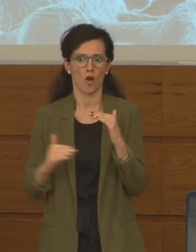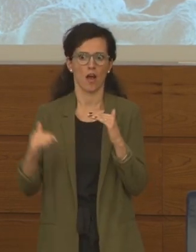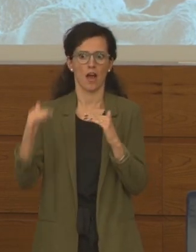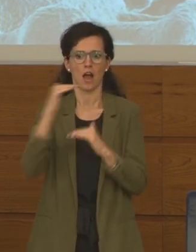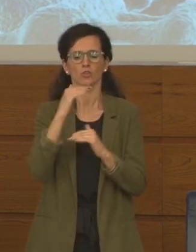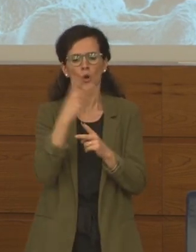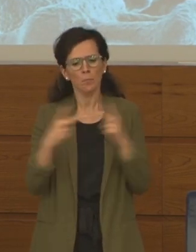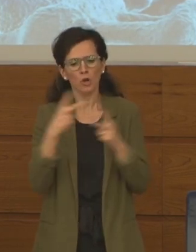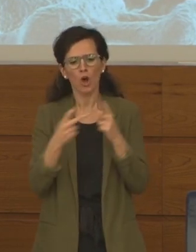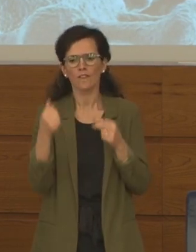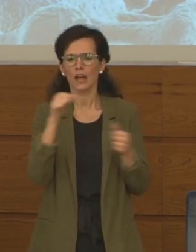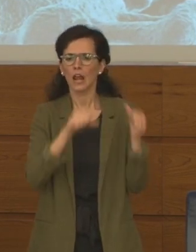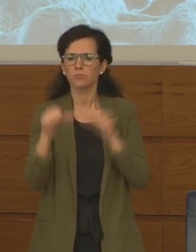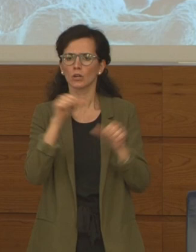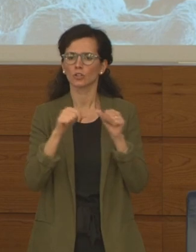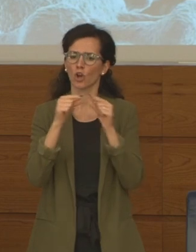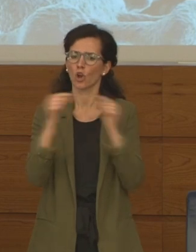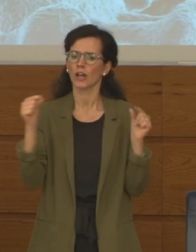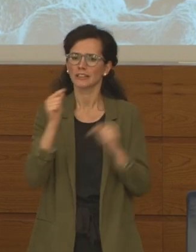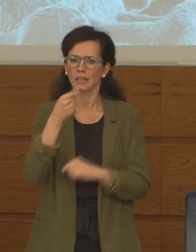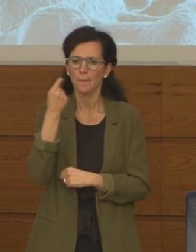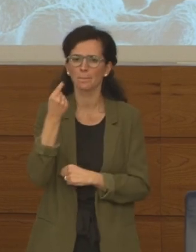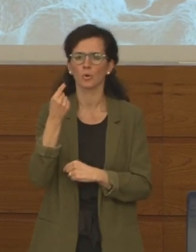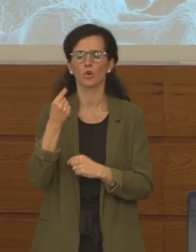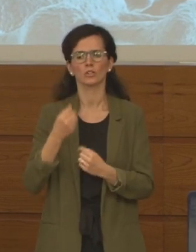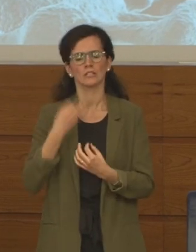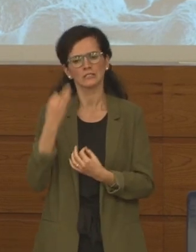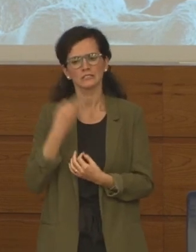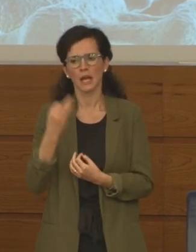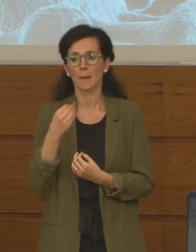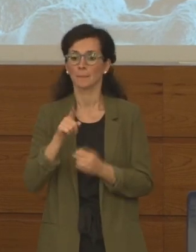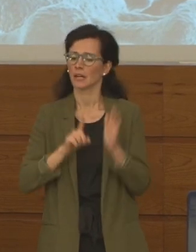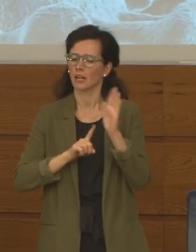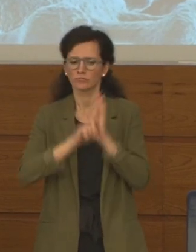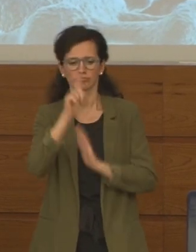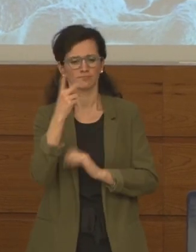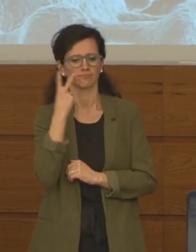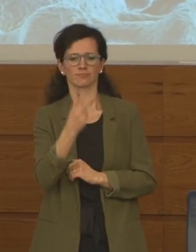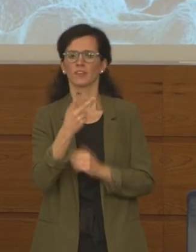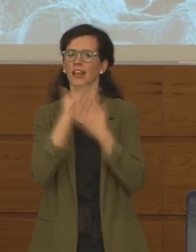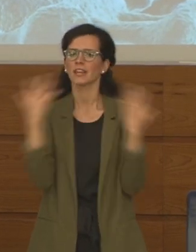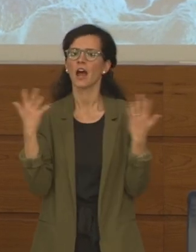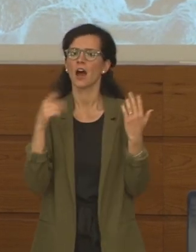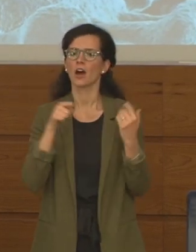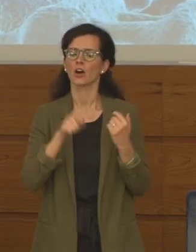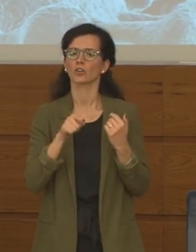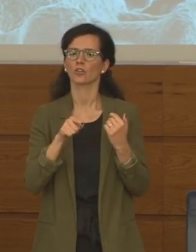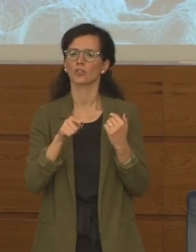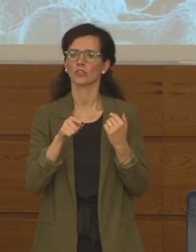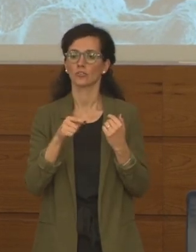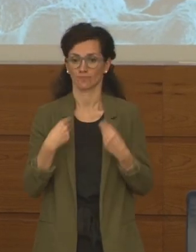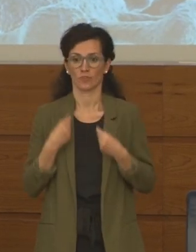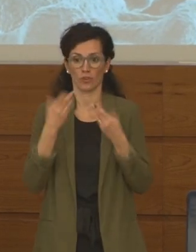di laboratorio, di tamponi che eseguiamo lo dimostra il dato che vi do adesso